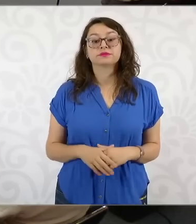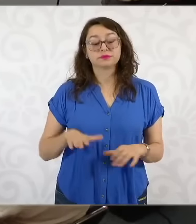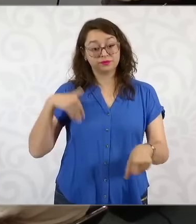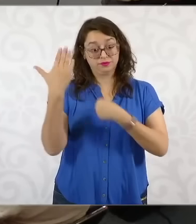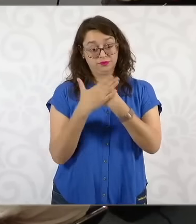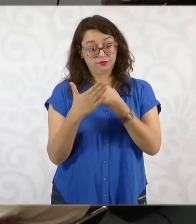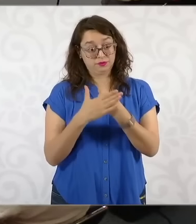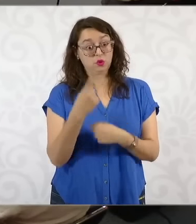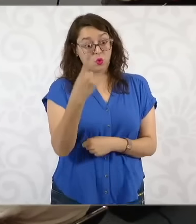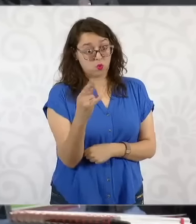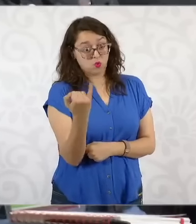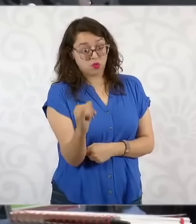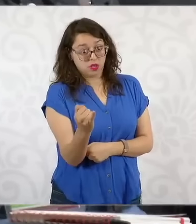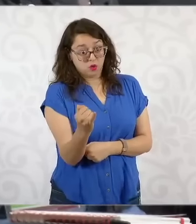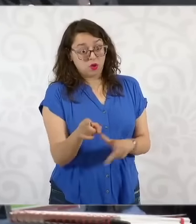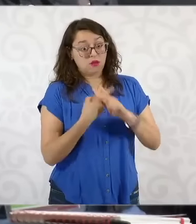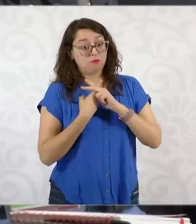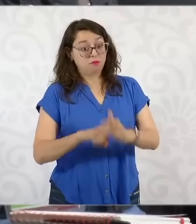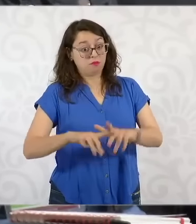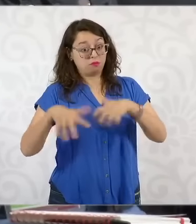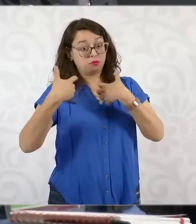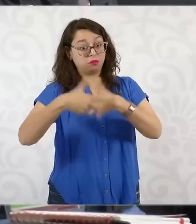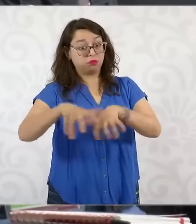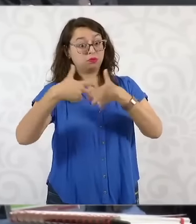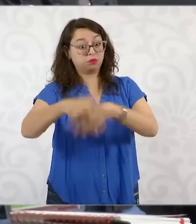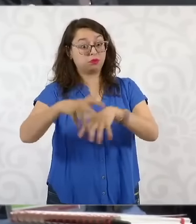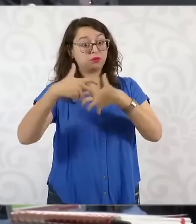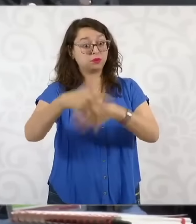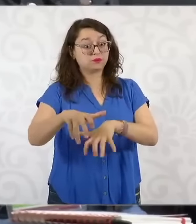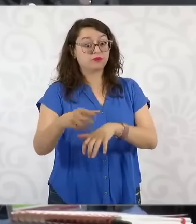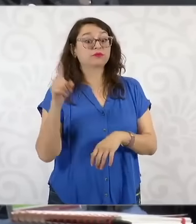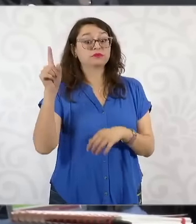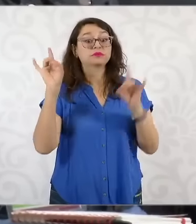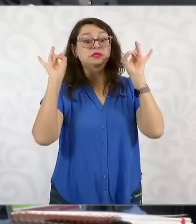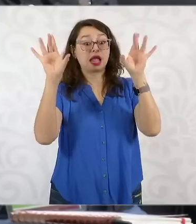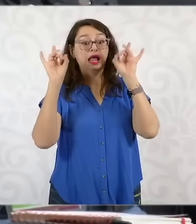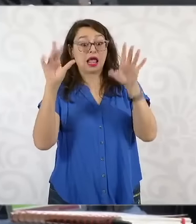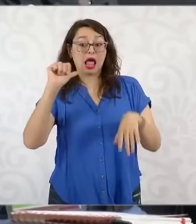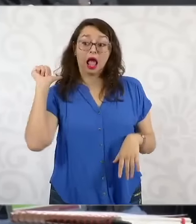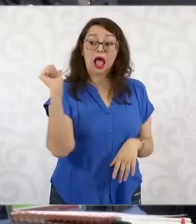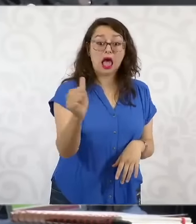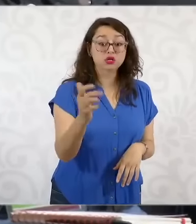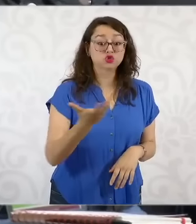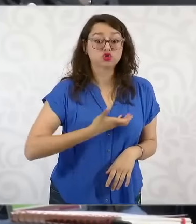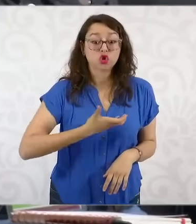eh comenzarán su protesta con una manifestación desde el Ángel al Zócalo. Ah, afirman que van a